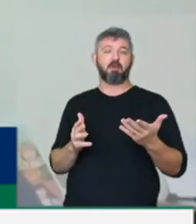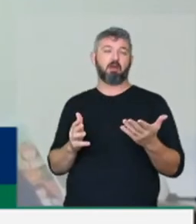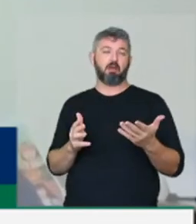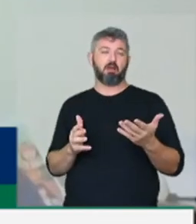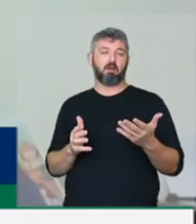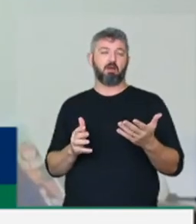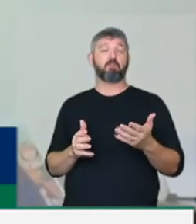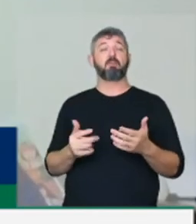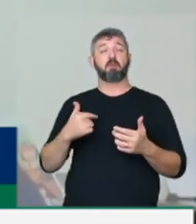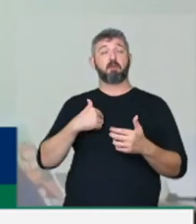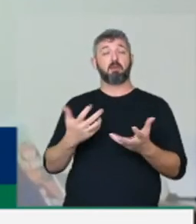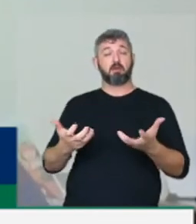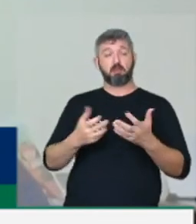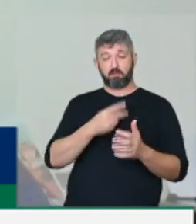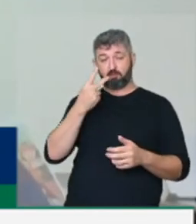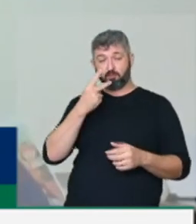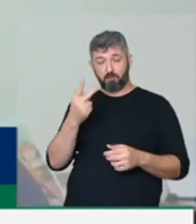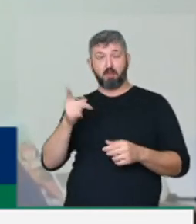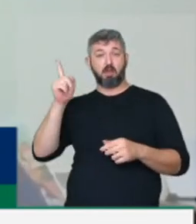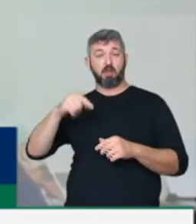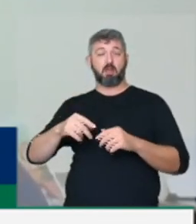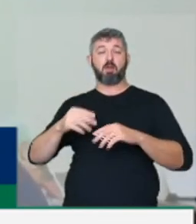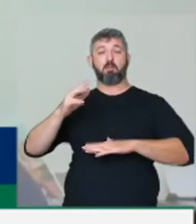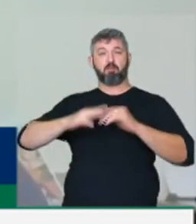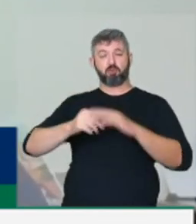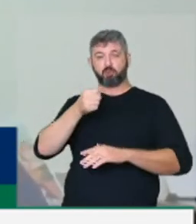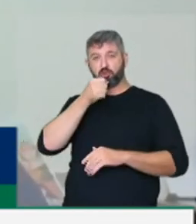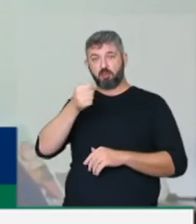NESSE DIAS... INCLUSIVE AOS JORNALISTAS INDÍGENAS COMO A MARÍWAPIXANA S, O JESSÀSOUZA